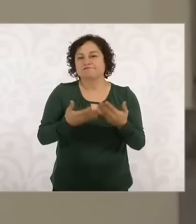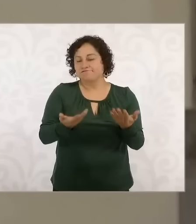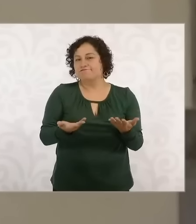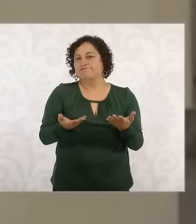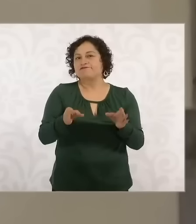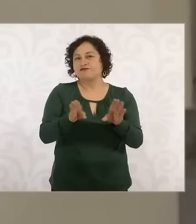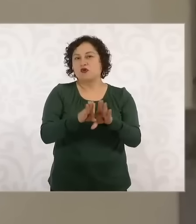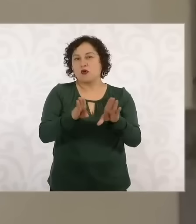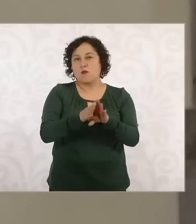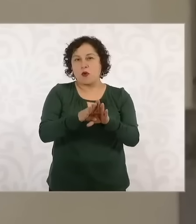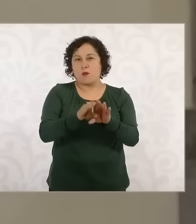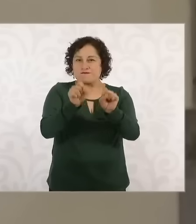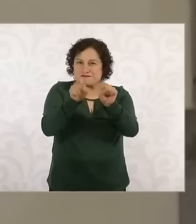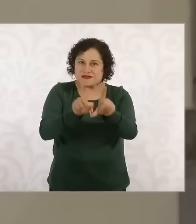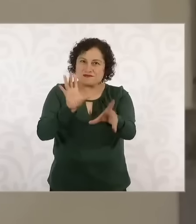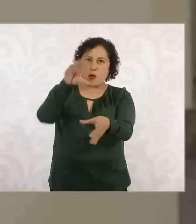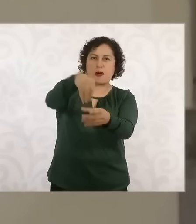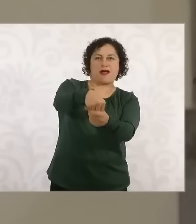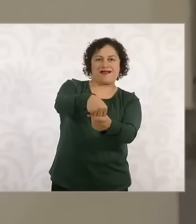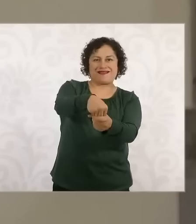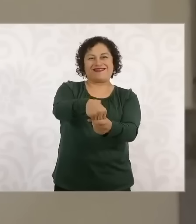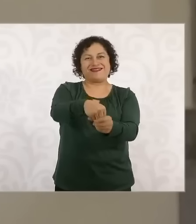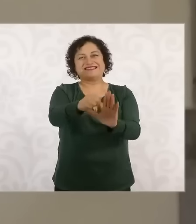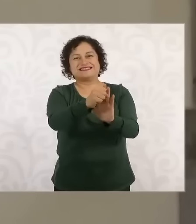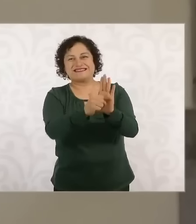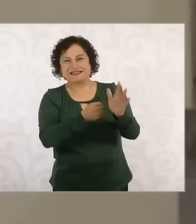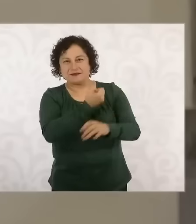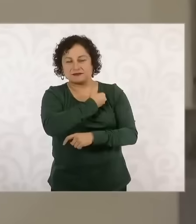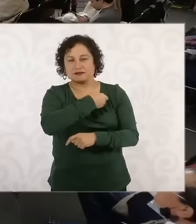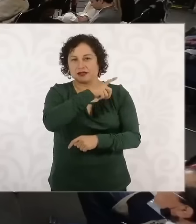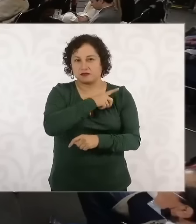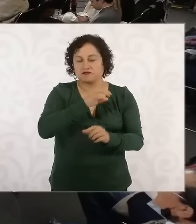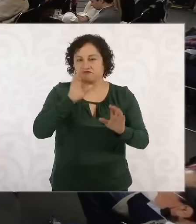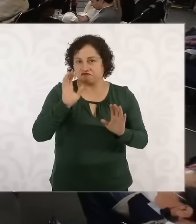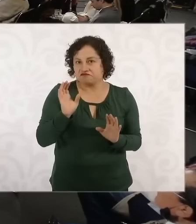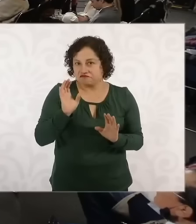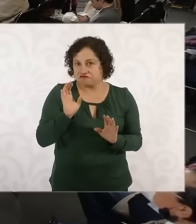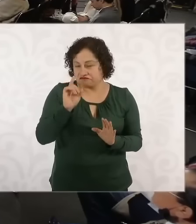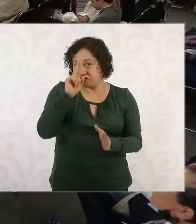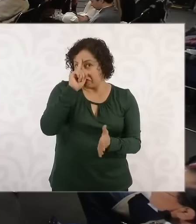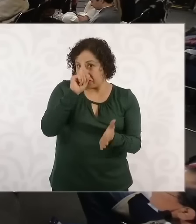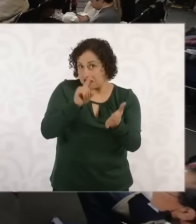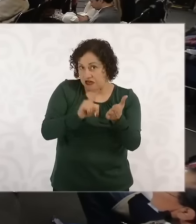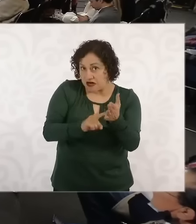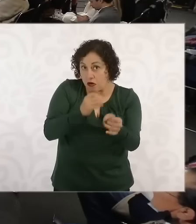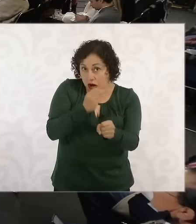y creo que también eso se está combatiendo por parte del de de este sistema universal. Esa parte,